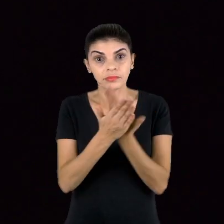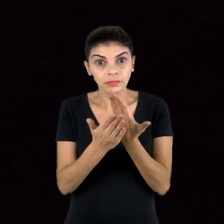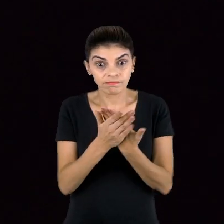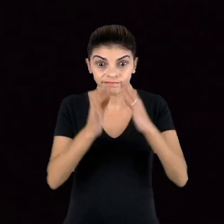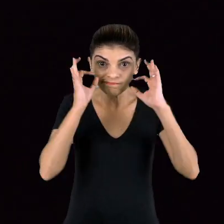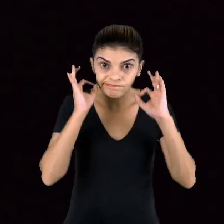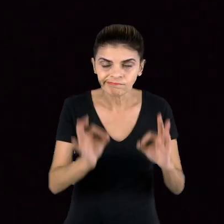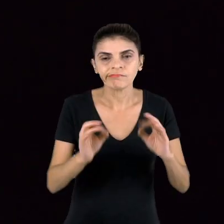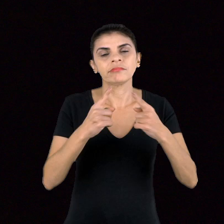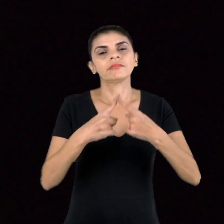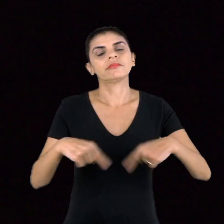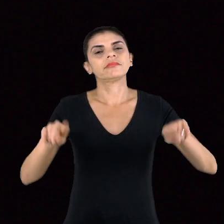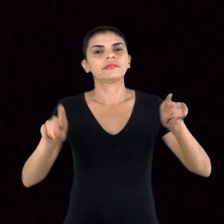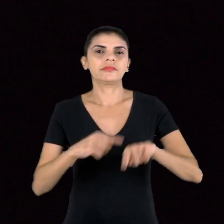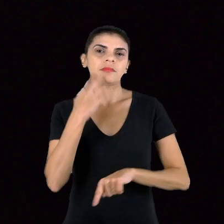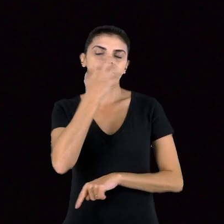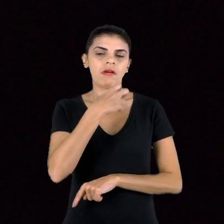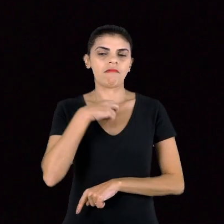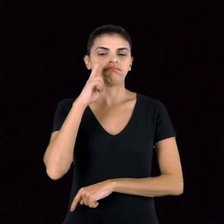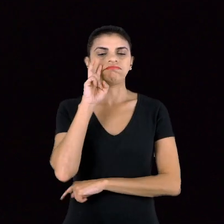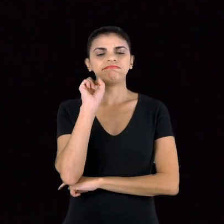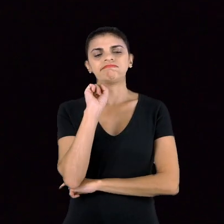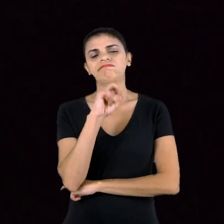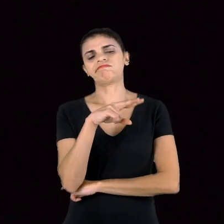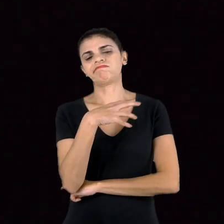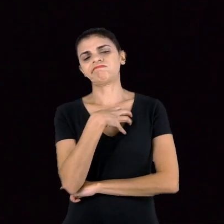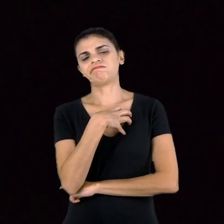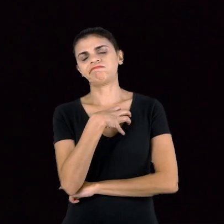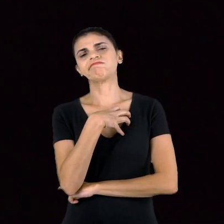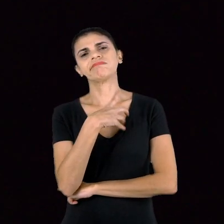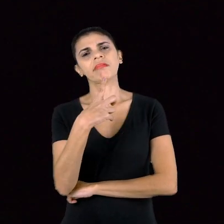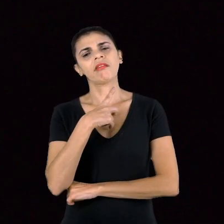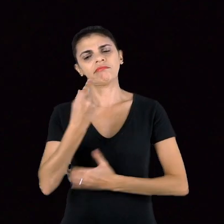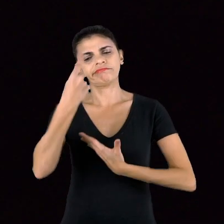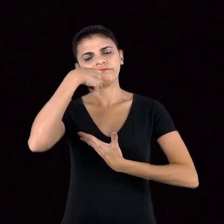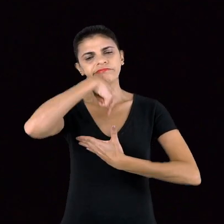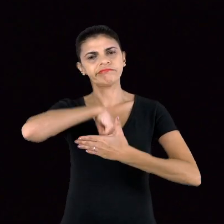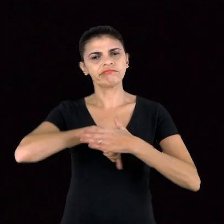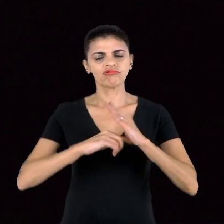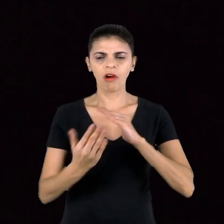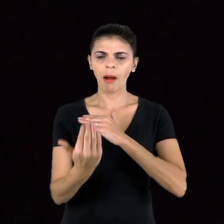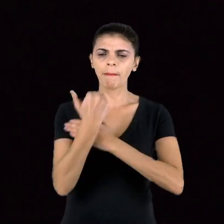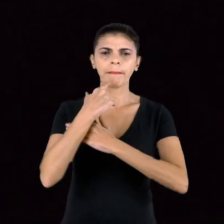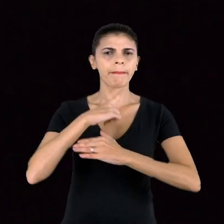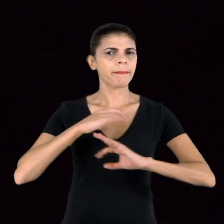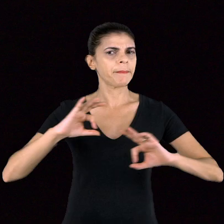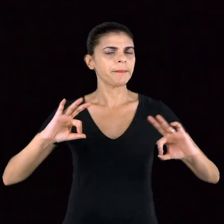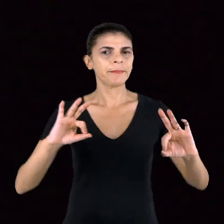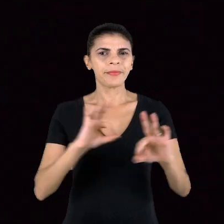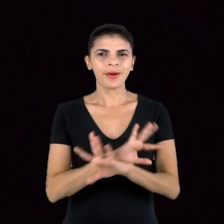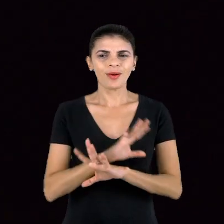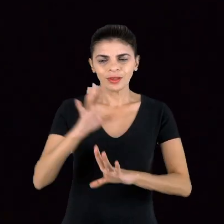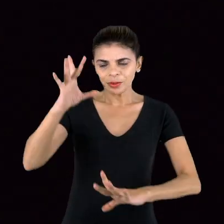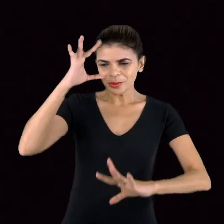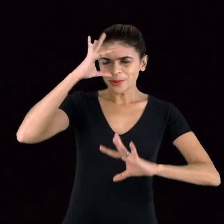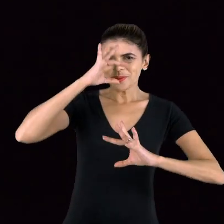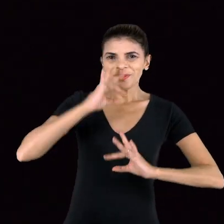E ver que... - Que você tinha, né? Que eu tinha essa coisa, assim. Que às vezes nem é muito bom, não!